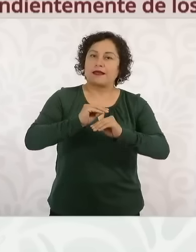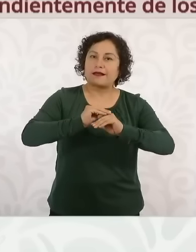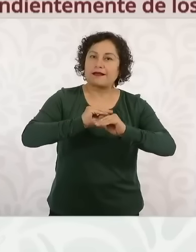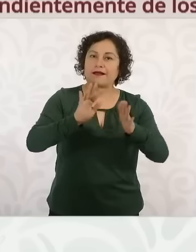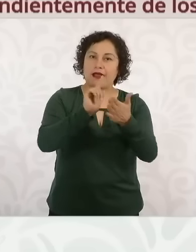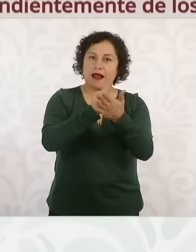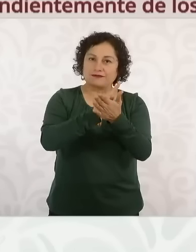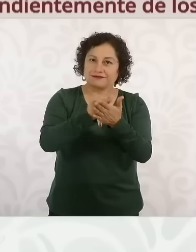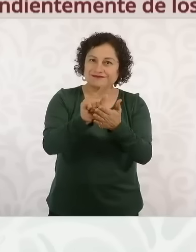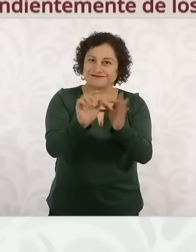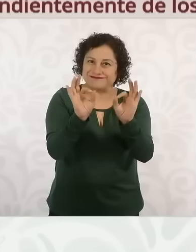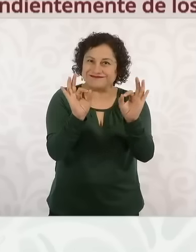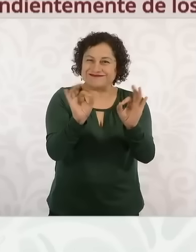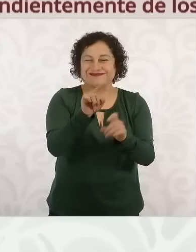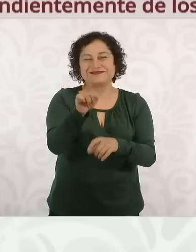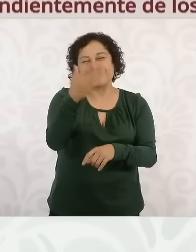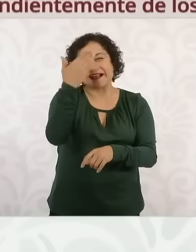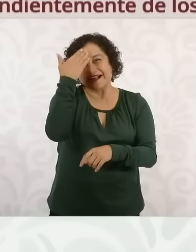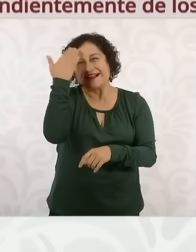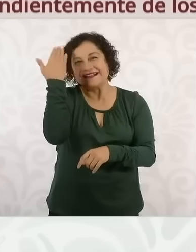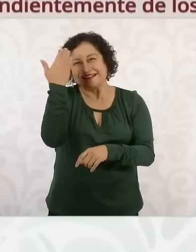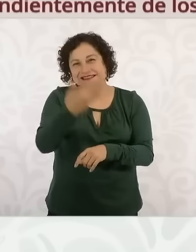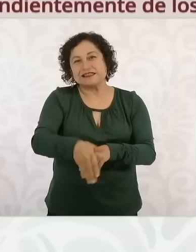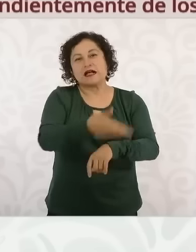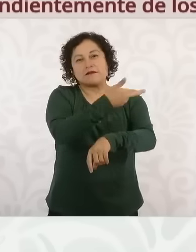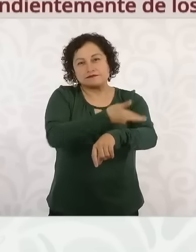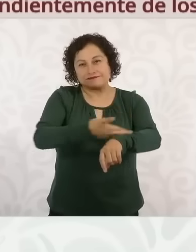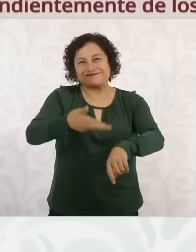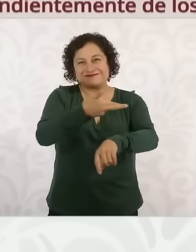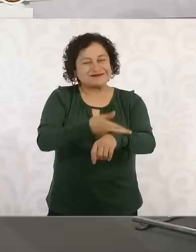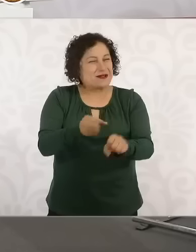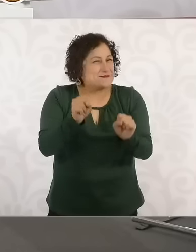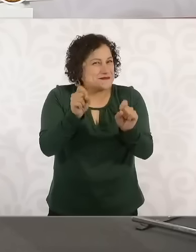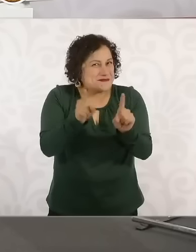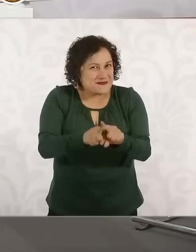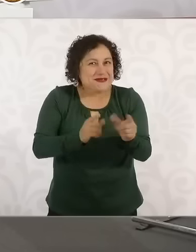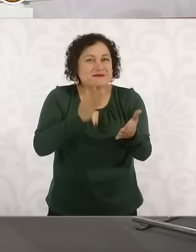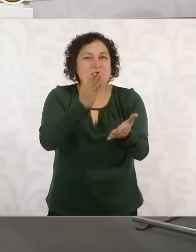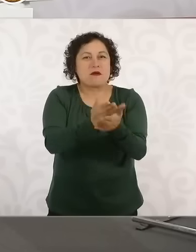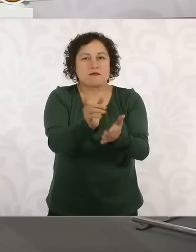del registro de los eh derechoentes de los programas de bienestar, esto es importante